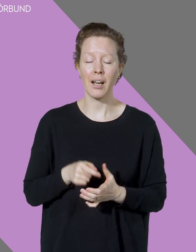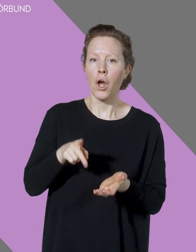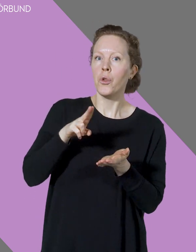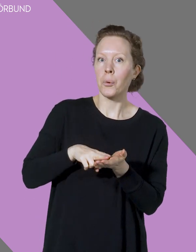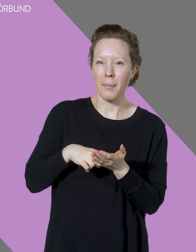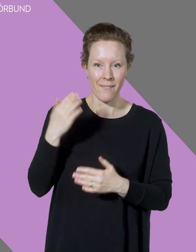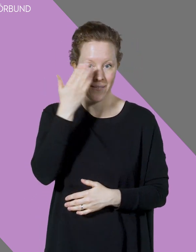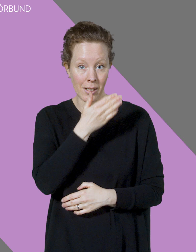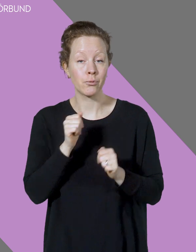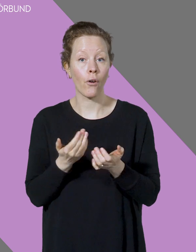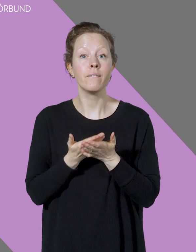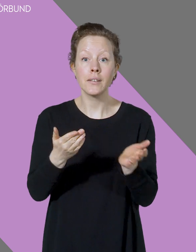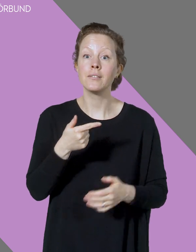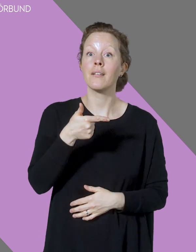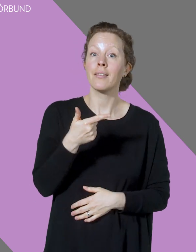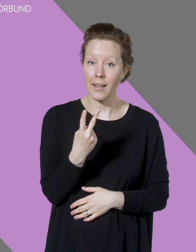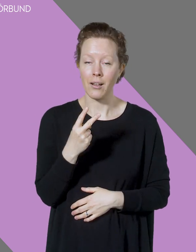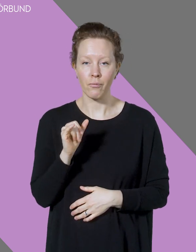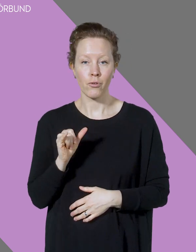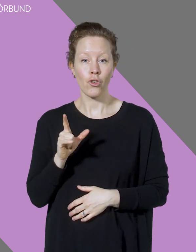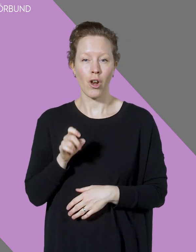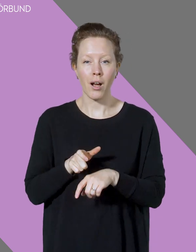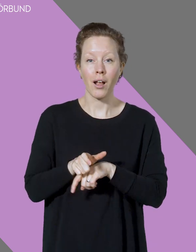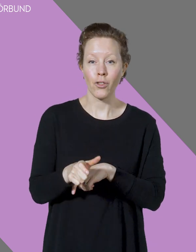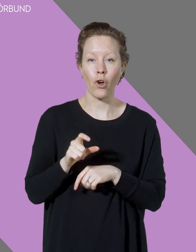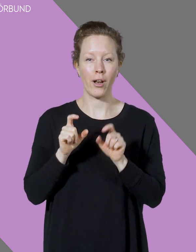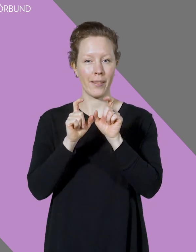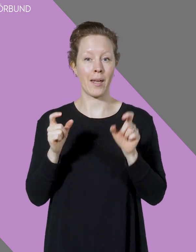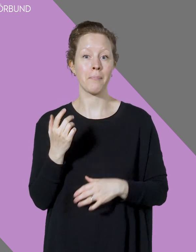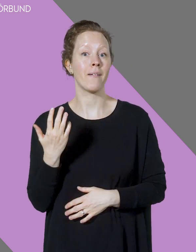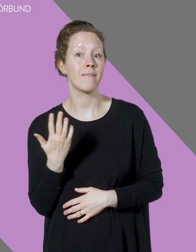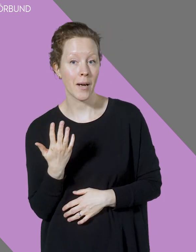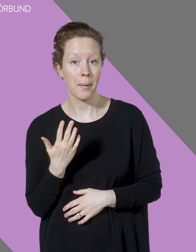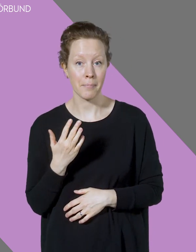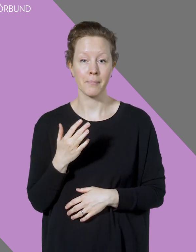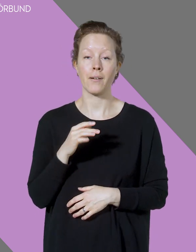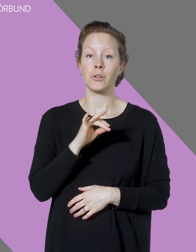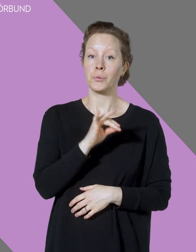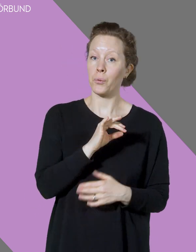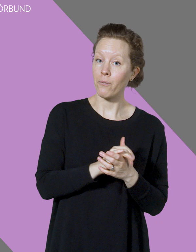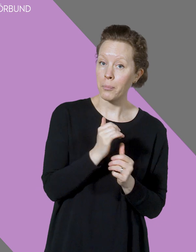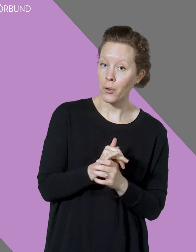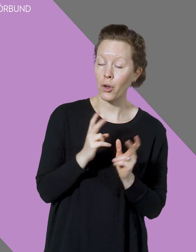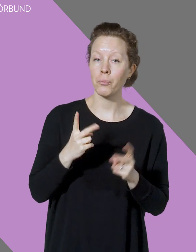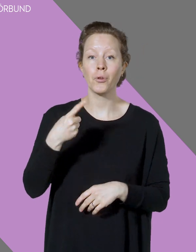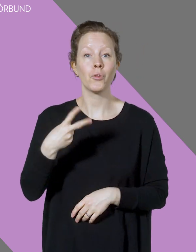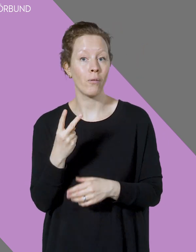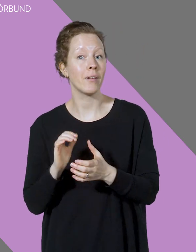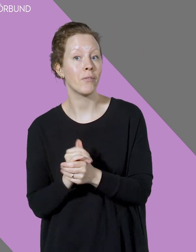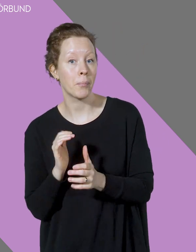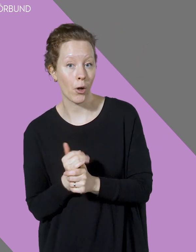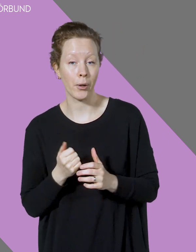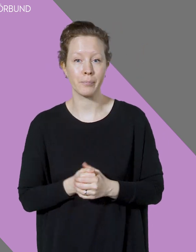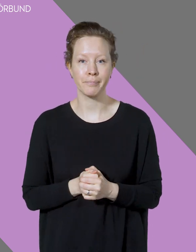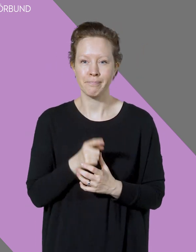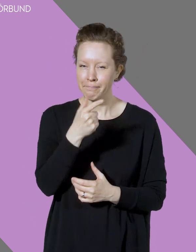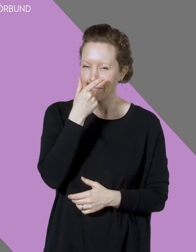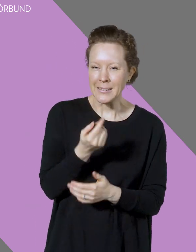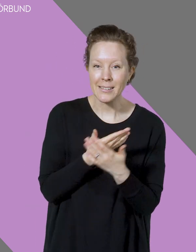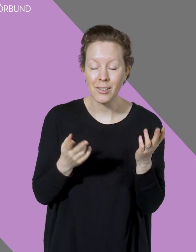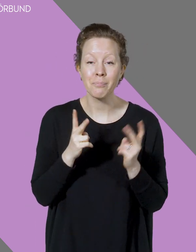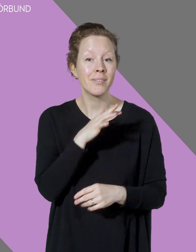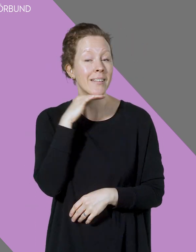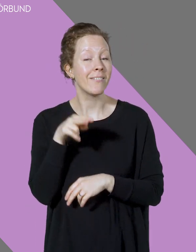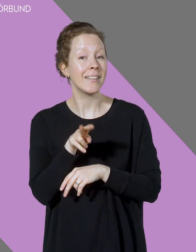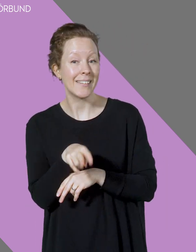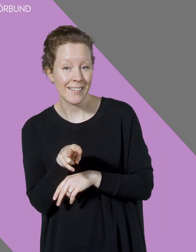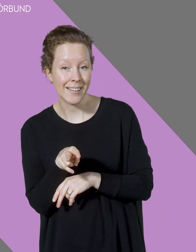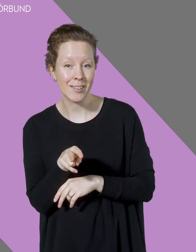Dokumentären kommer att visas på TV 7.2 och 12.2 på kanal Yle Teema Fem.